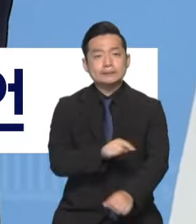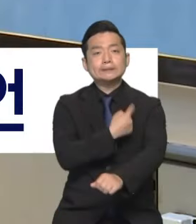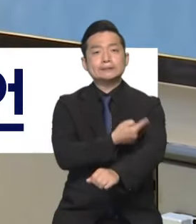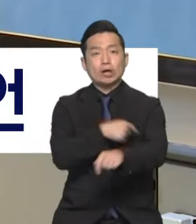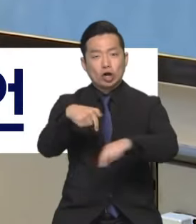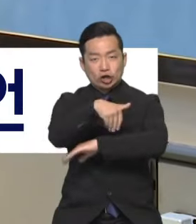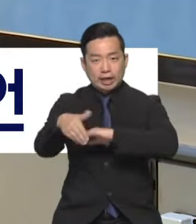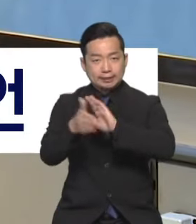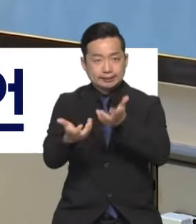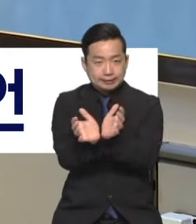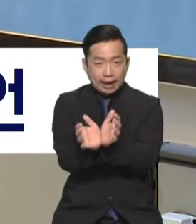출마를 선언했습니다.